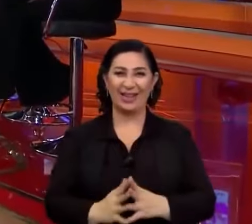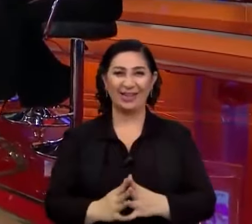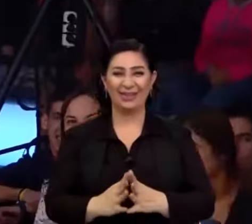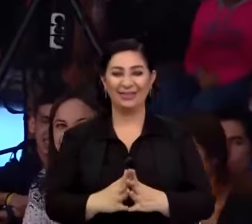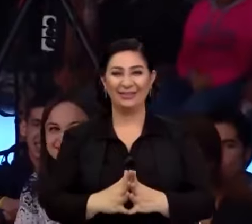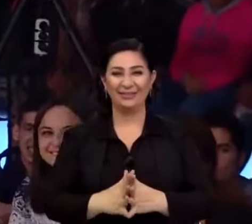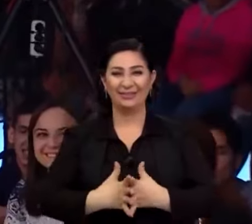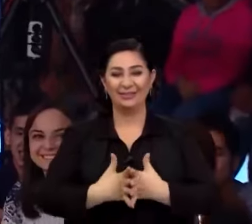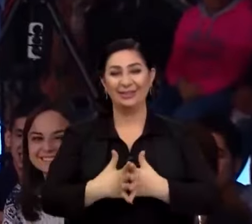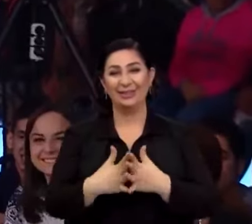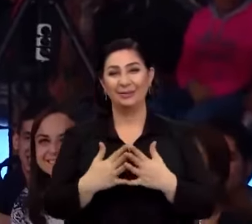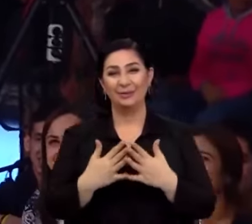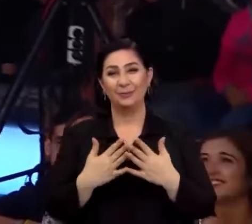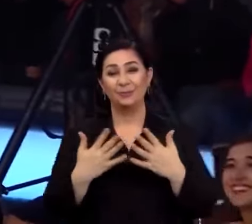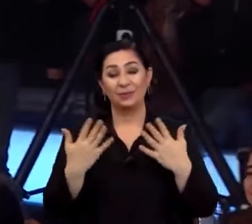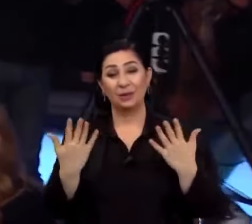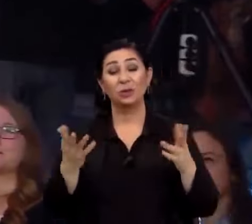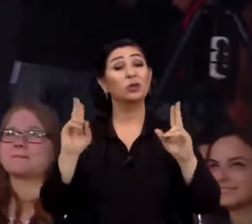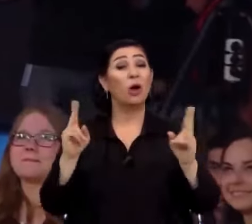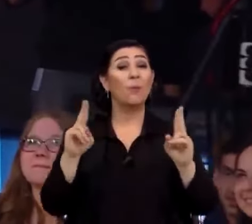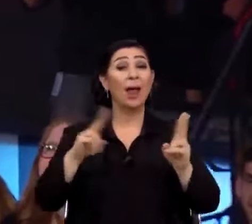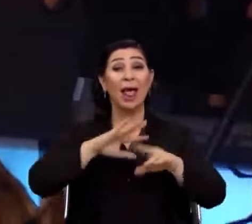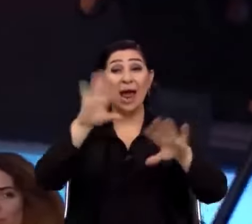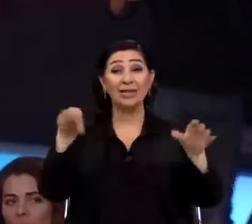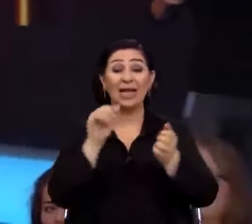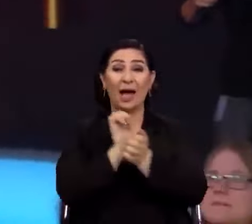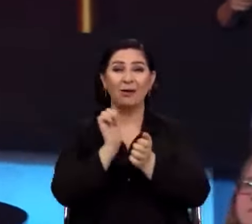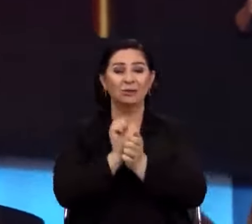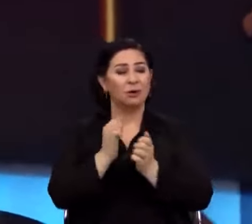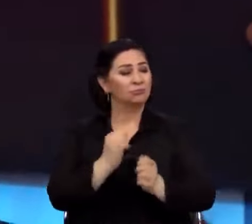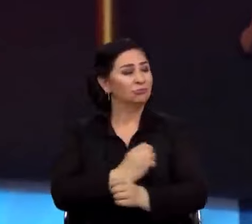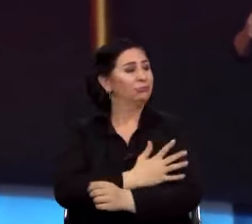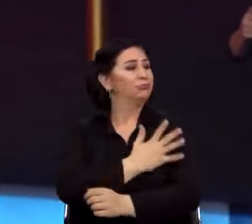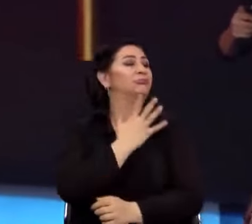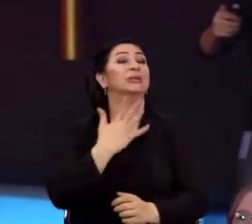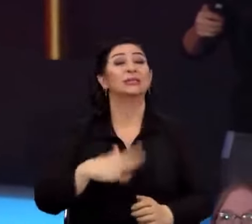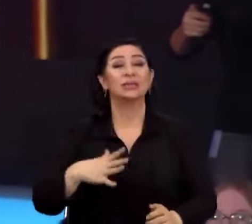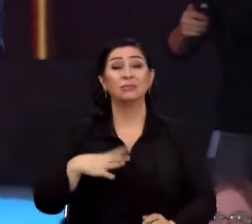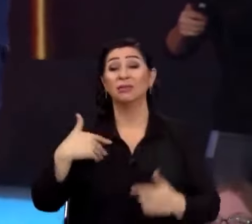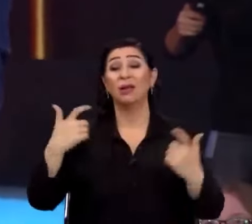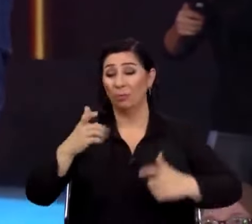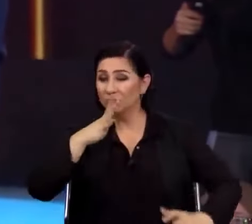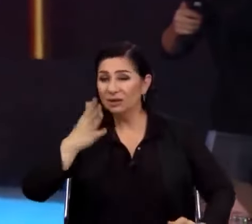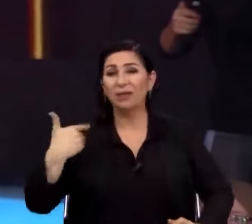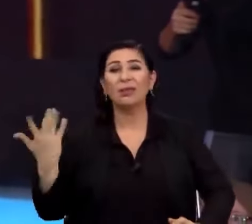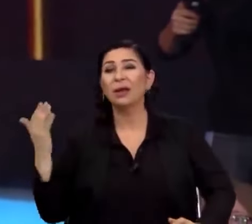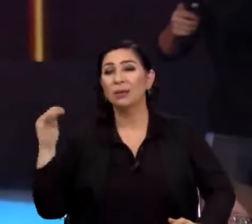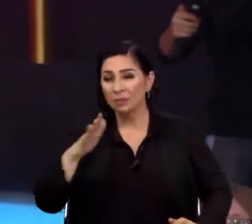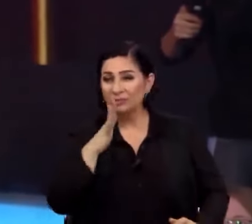tabii böyle ya Tabii ki normal herkes ailesiyle övünmek ister Sen benim nereli olduğumu biliyor musun nereden geldiğimi biliyor musun benim ailede Kimler var